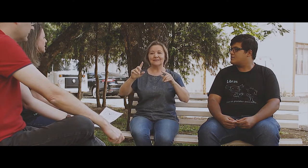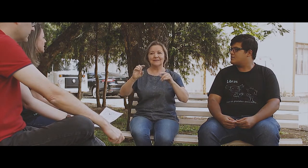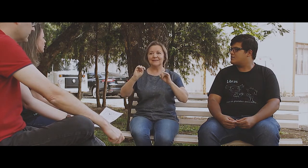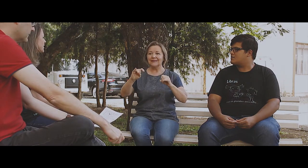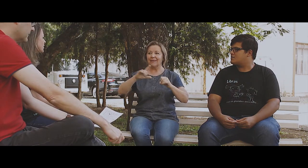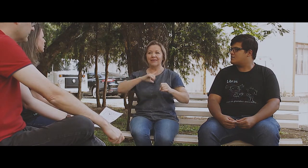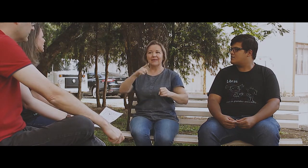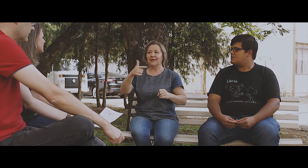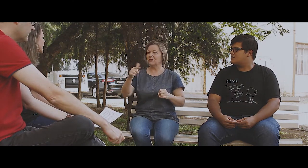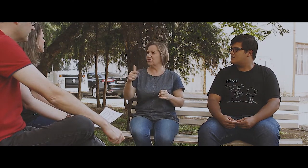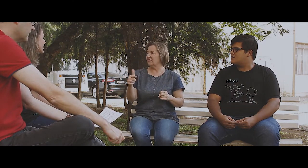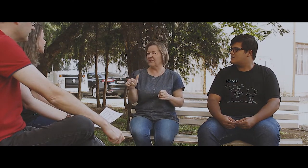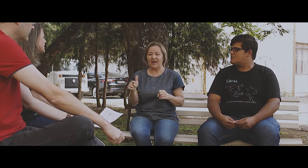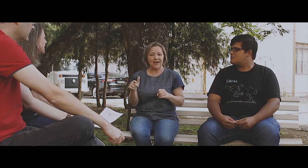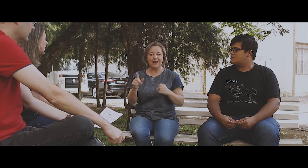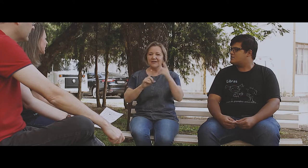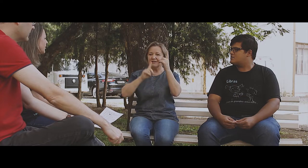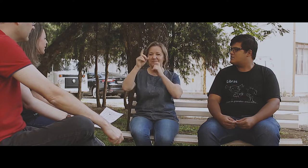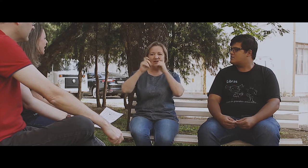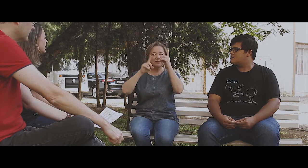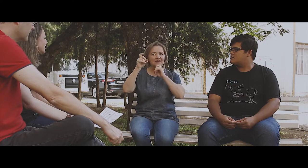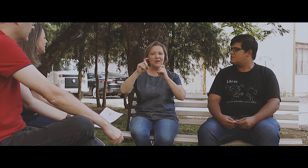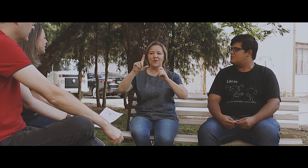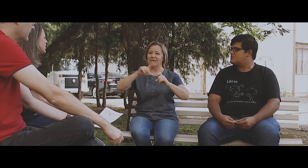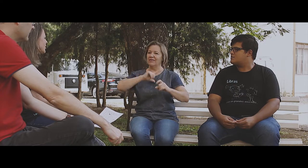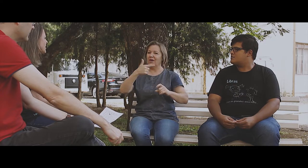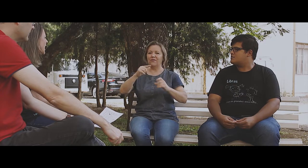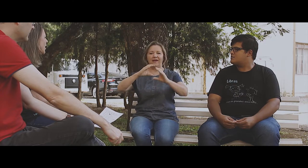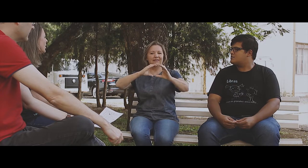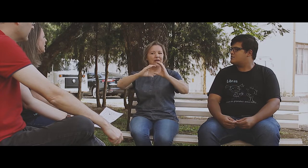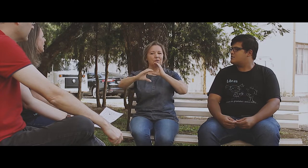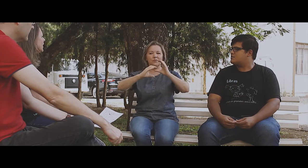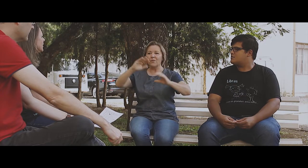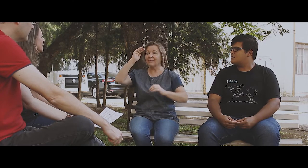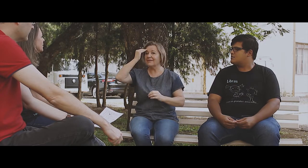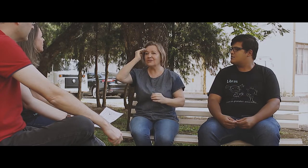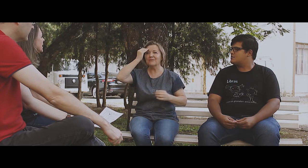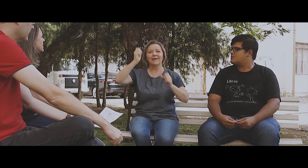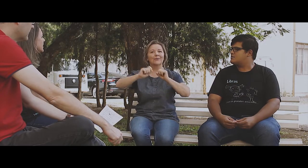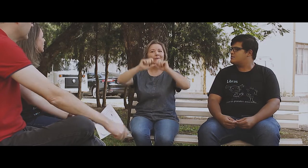algumas pessoas dentro da sociedade que fazem, tiram sarro. Então, se não